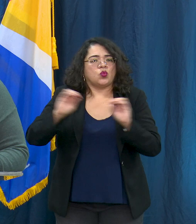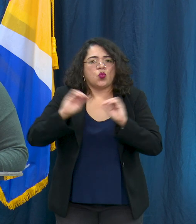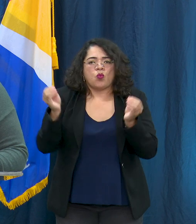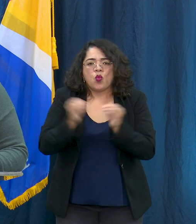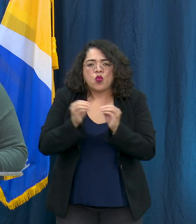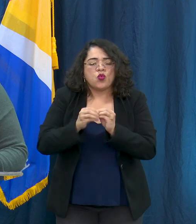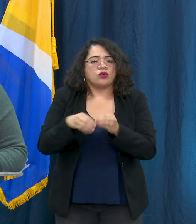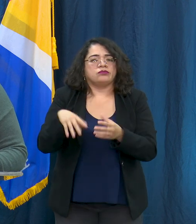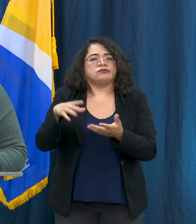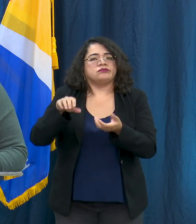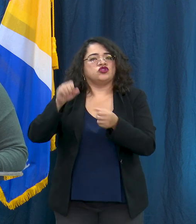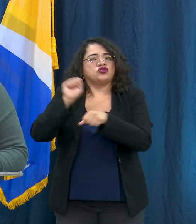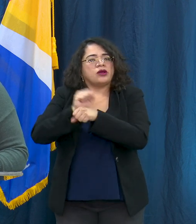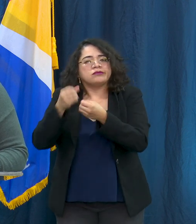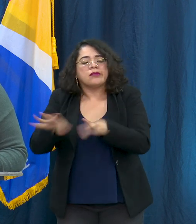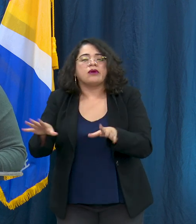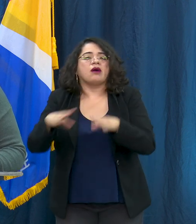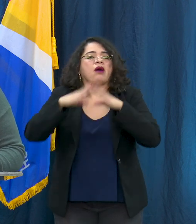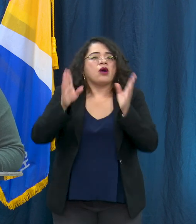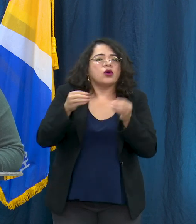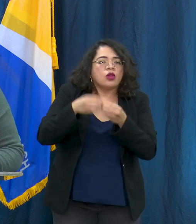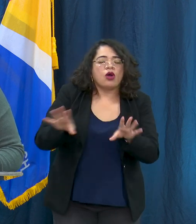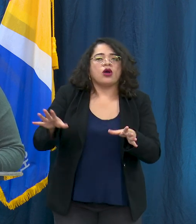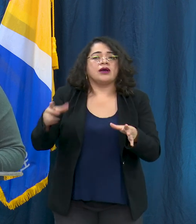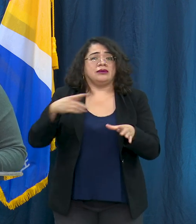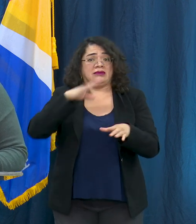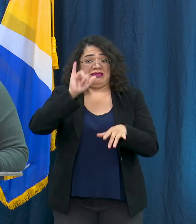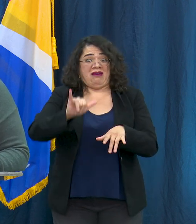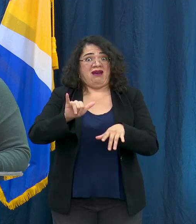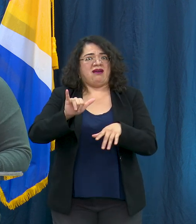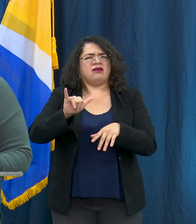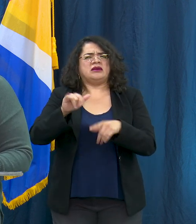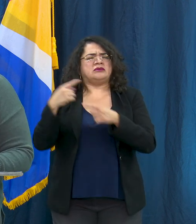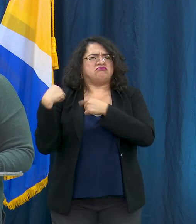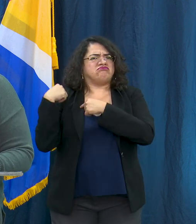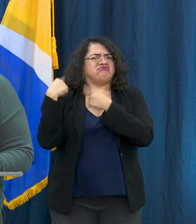problemas con ESO después de que pase mozo de esto nos próximos meses desde